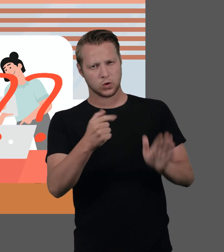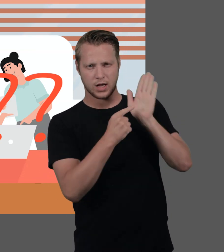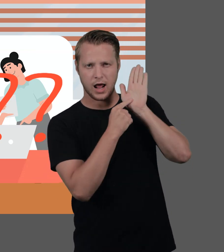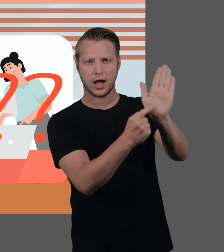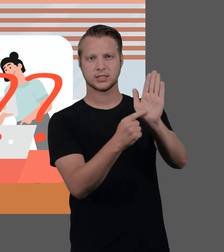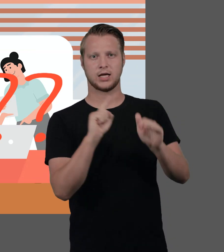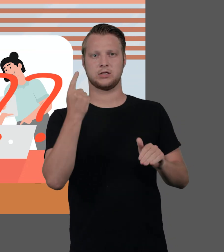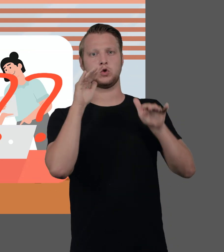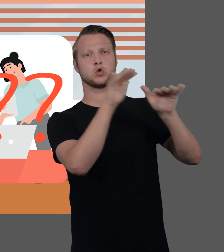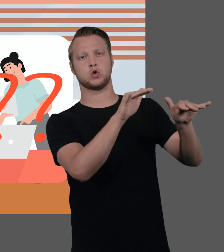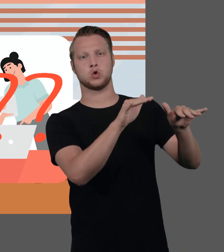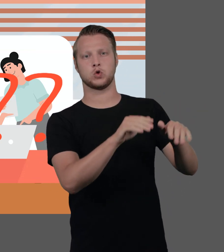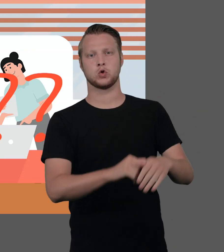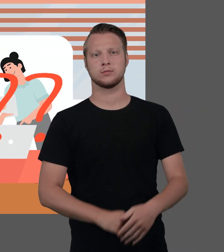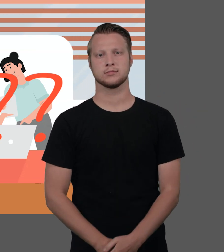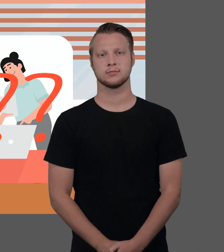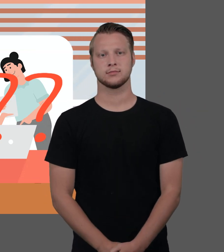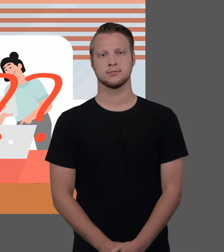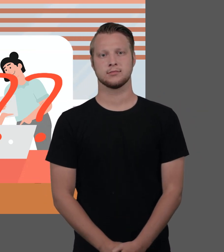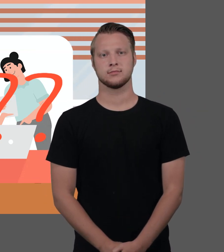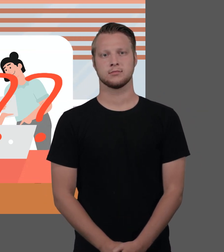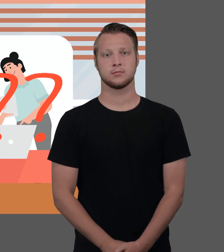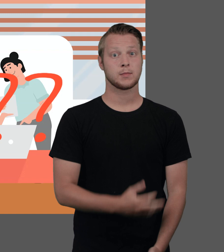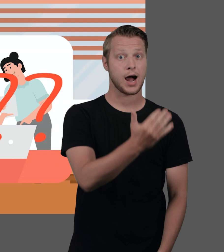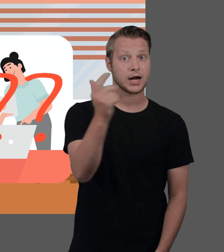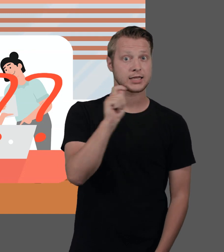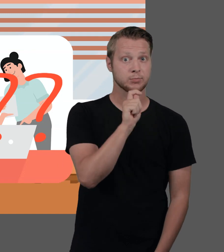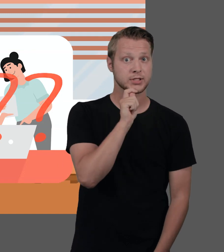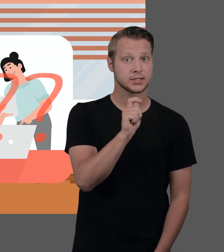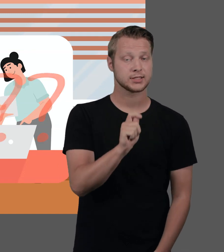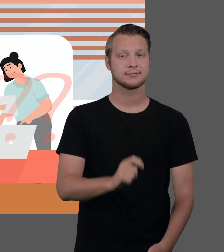Het is goed om een goede eerste indruk te maken! Hier zijn enkele tips: